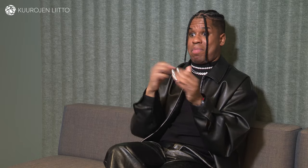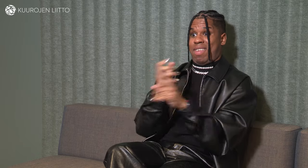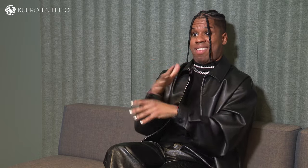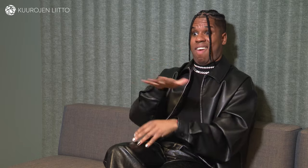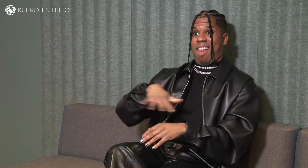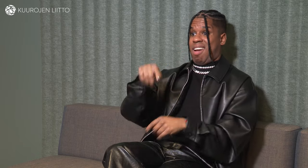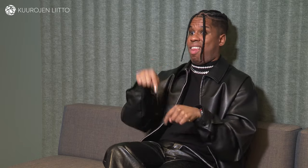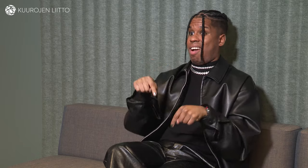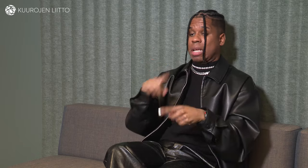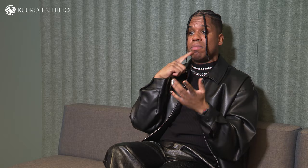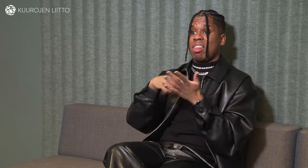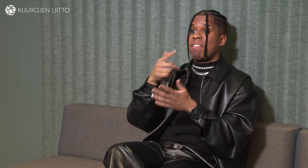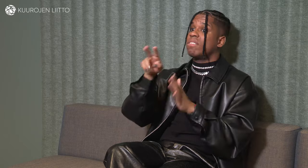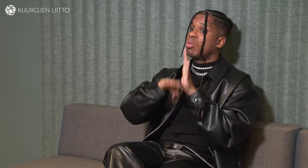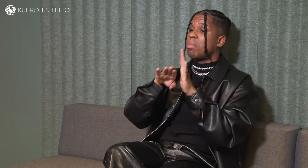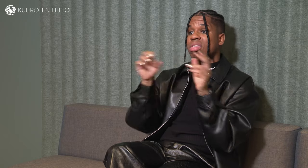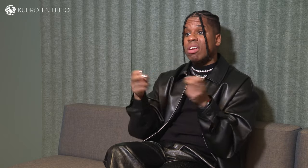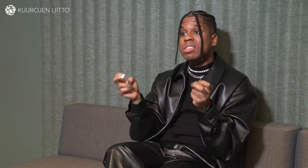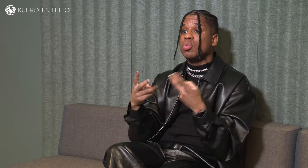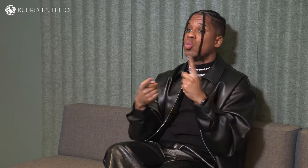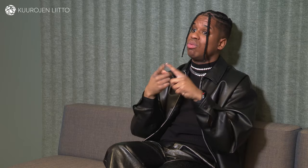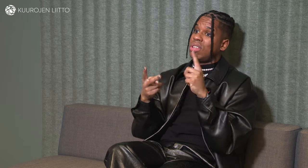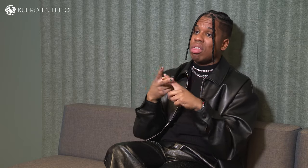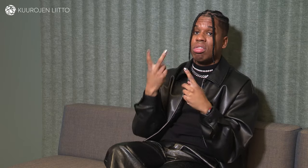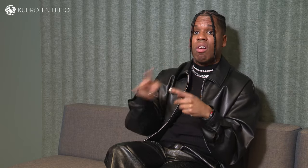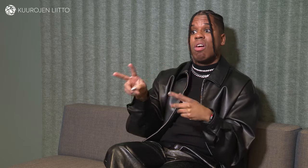esimerkiksi tekstittämällä entistä enemmän ohjelmia -